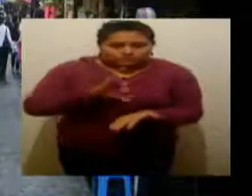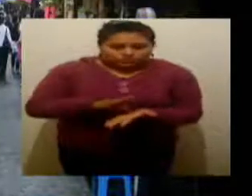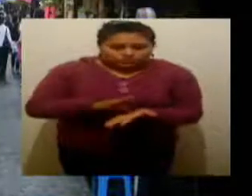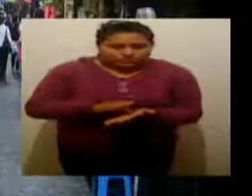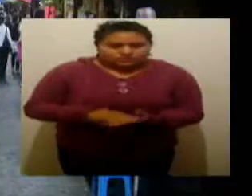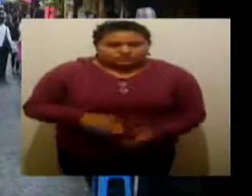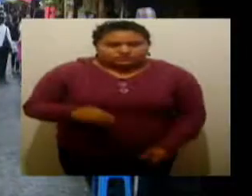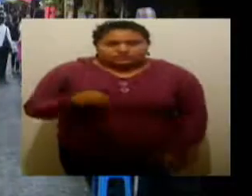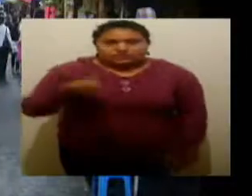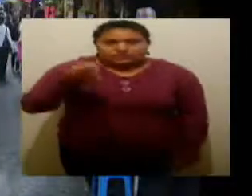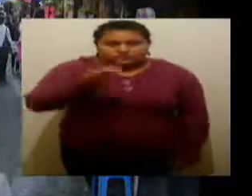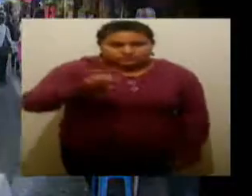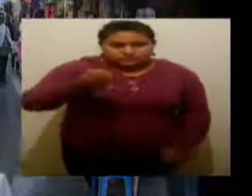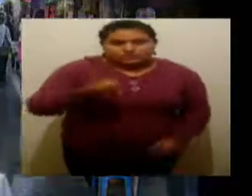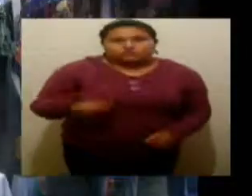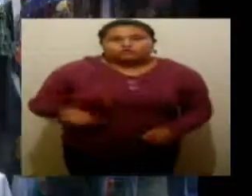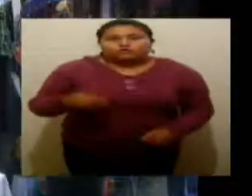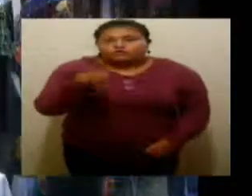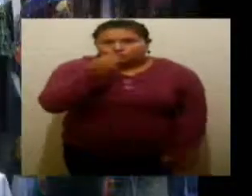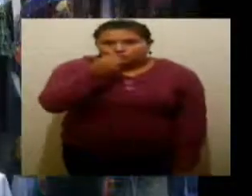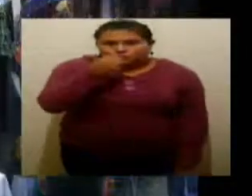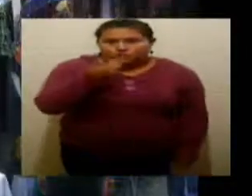característico por los diversos establecimientos